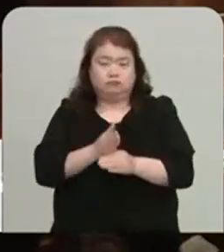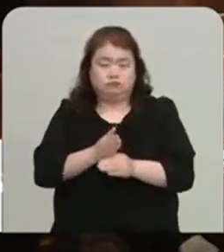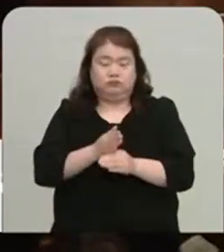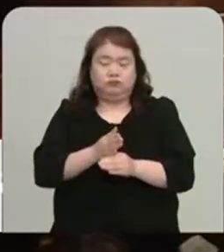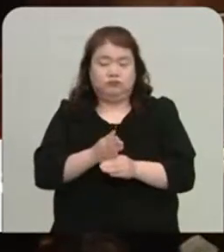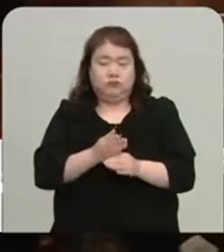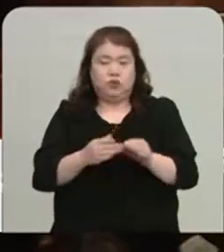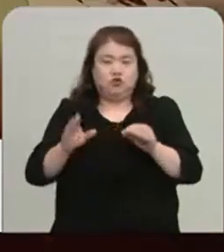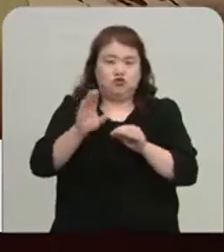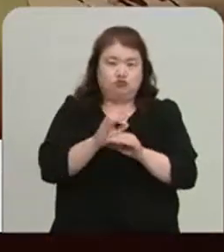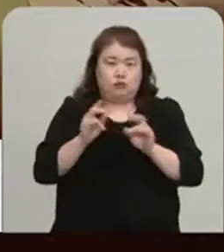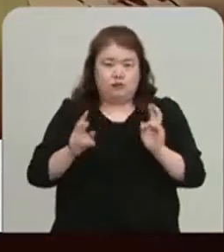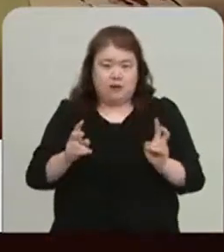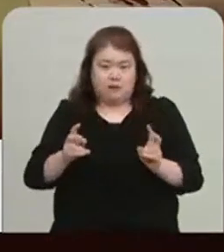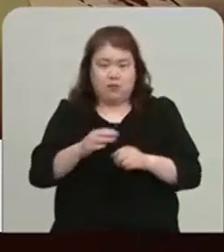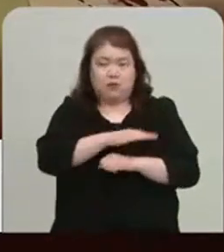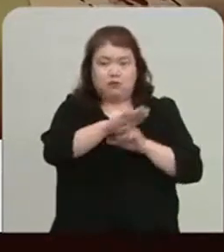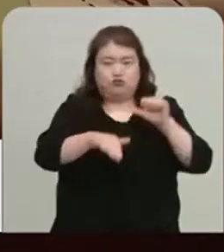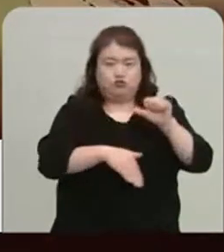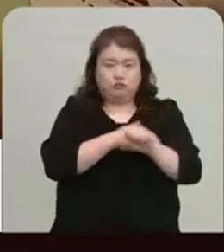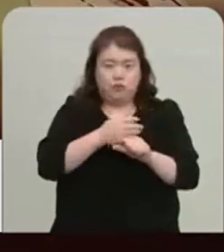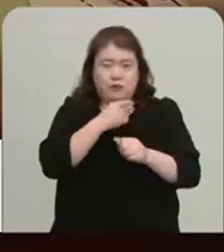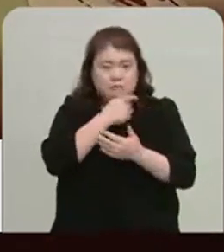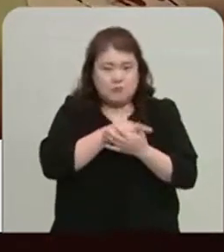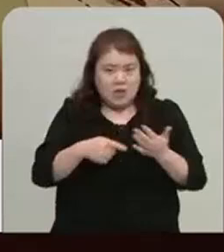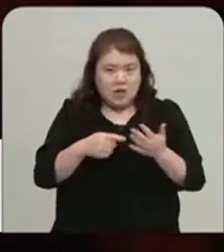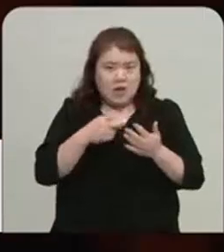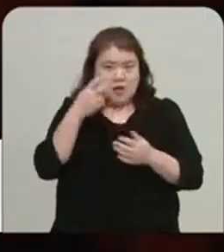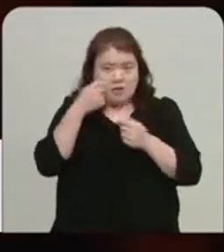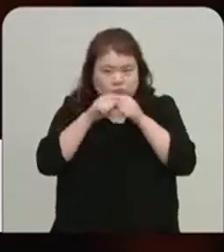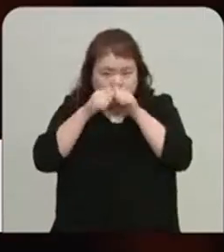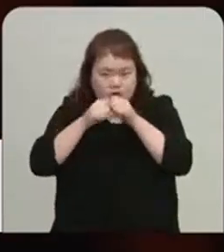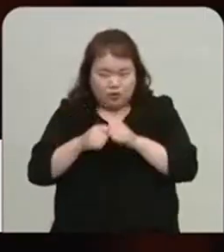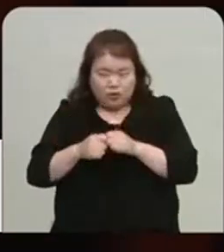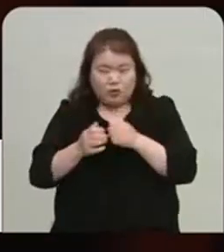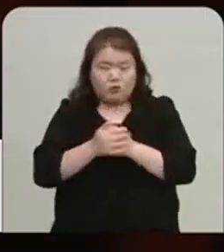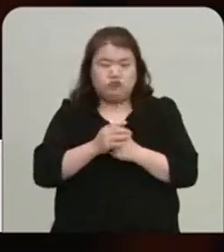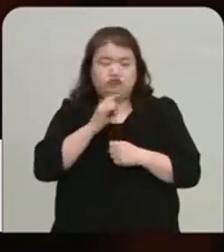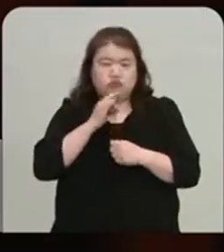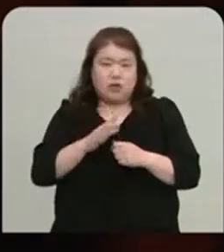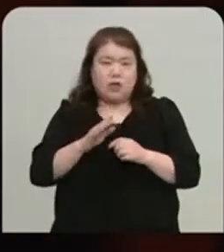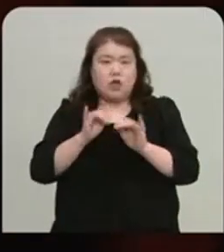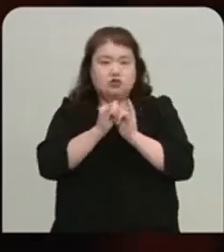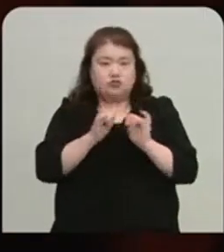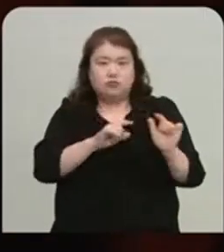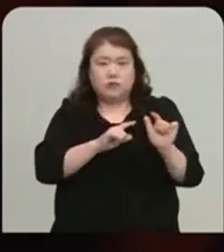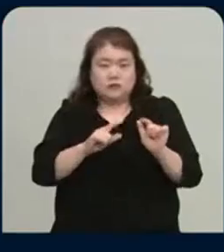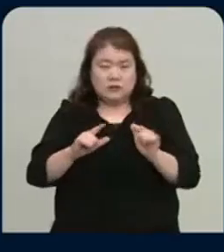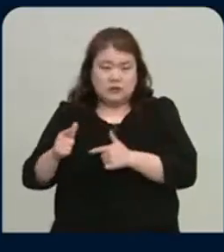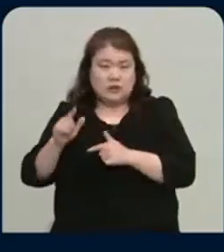추가 가동으로 인한 주변 영향을 분석하는 절차로 유일하게 주민 의견을 수렴합니다.